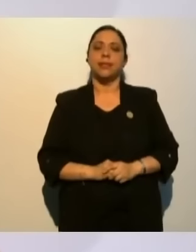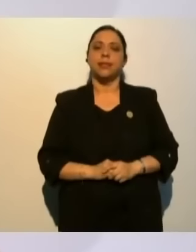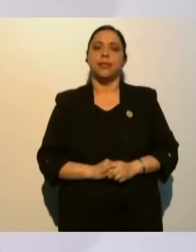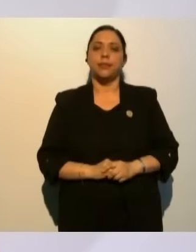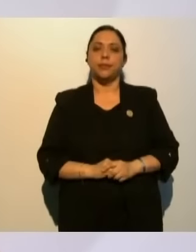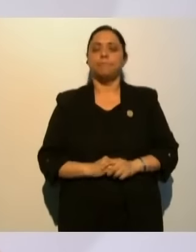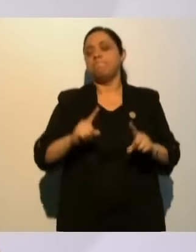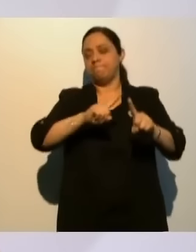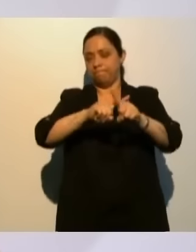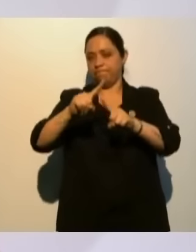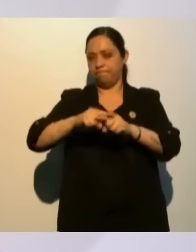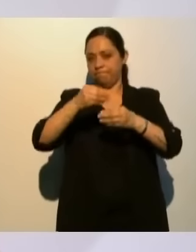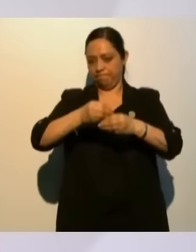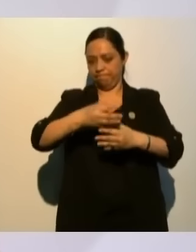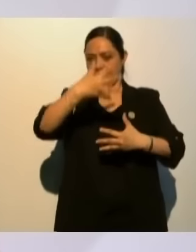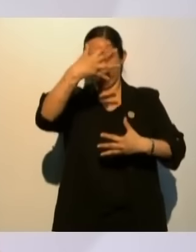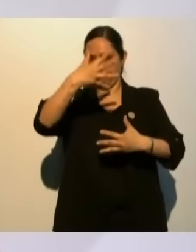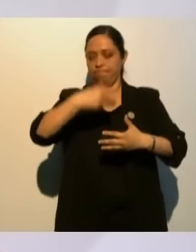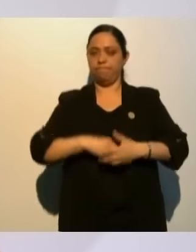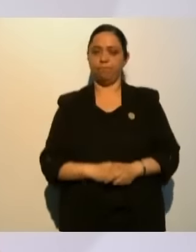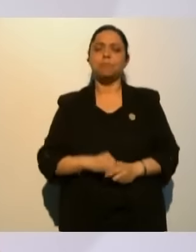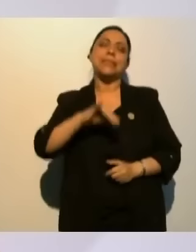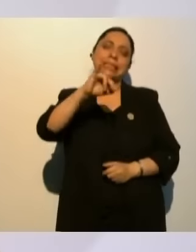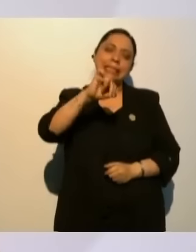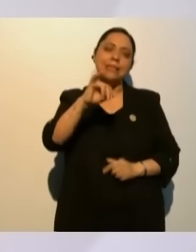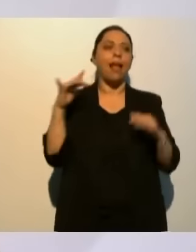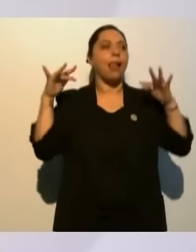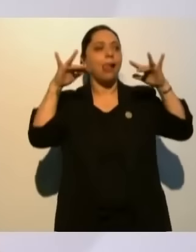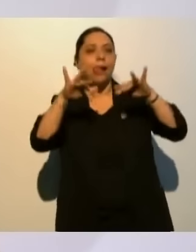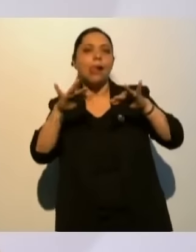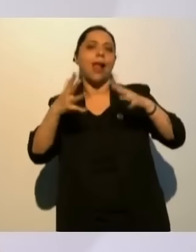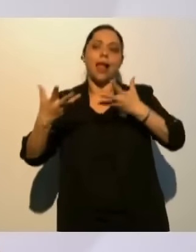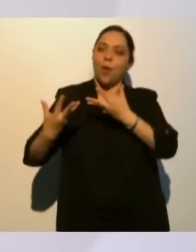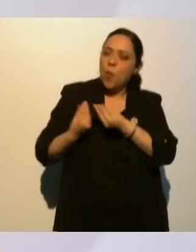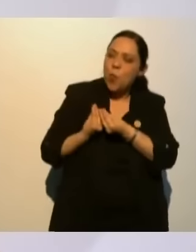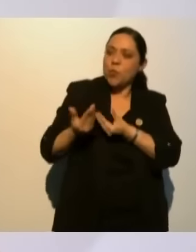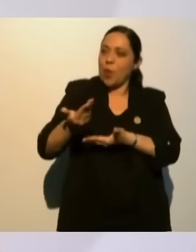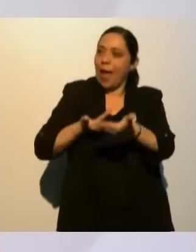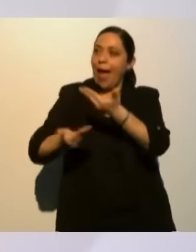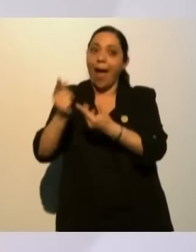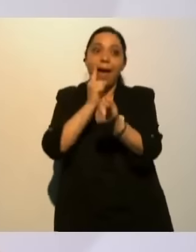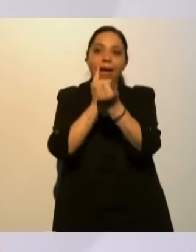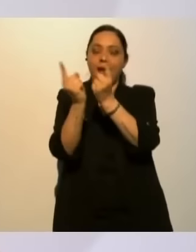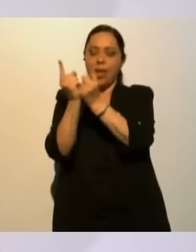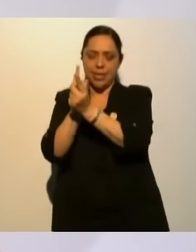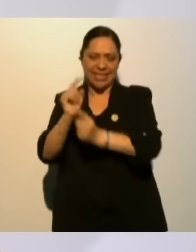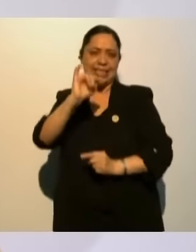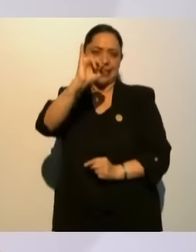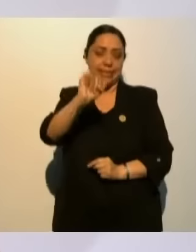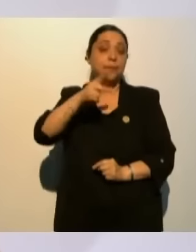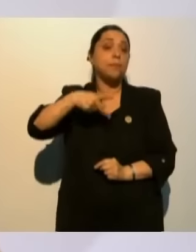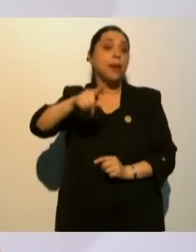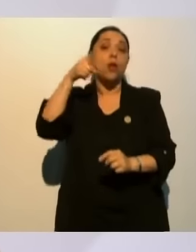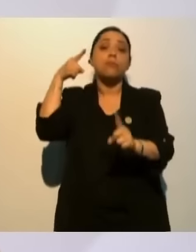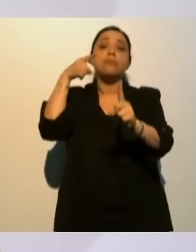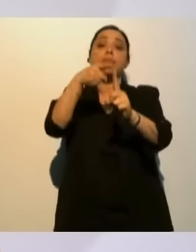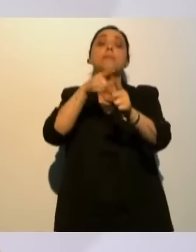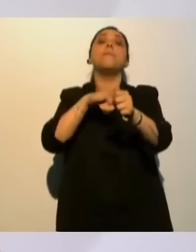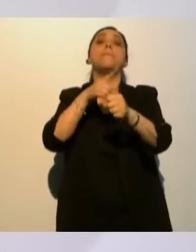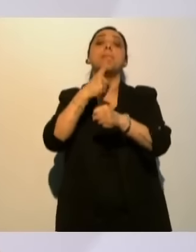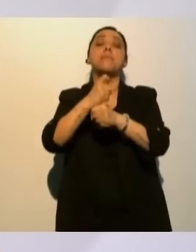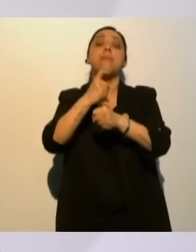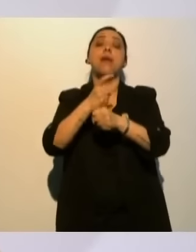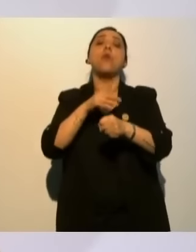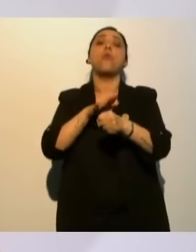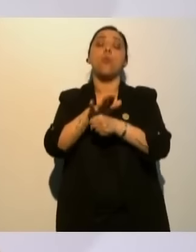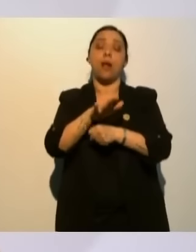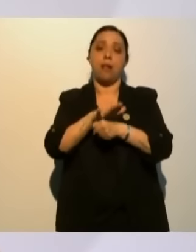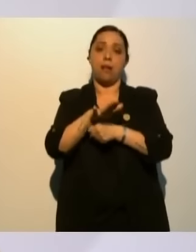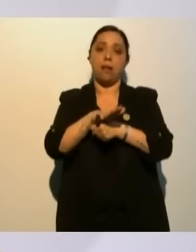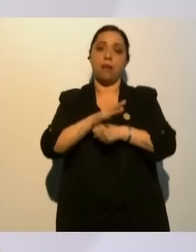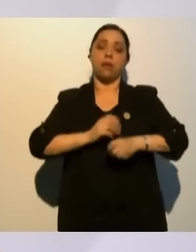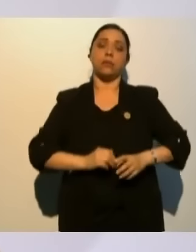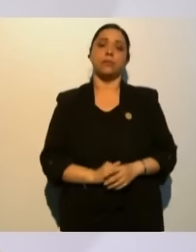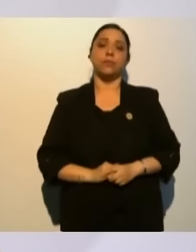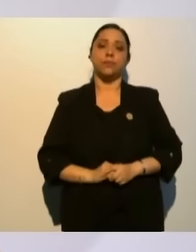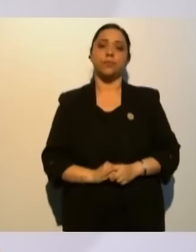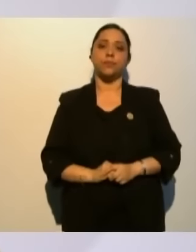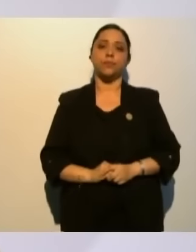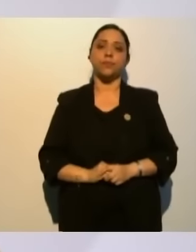además de vernos de trabajar conjuntamente el primero tiene que ver con la nueva forma en que